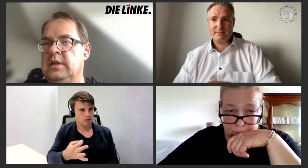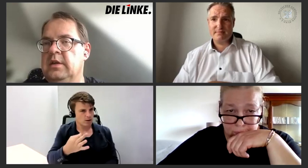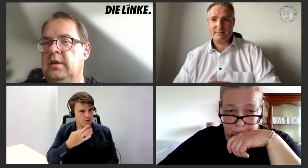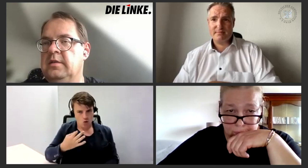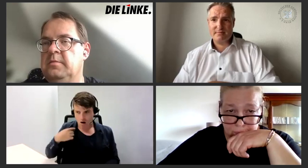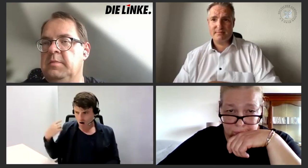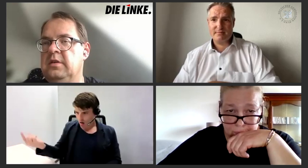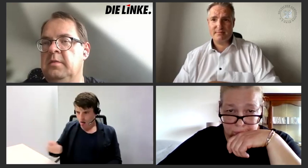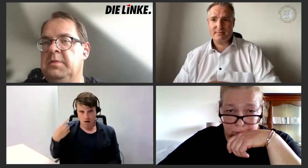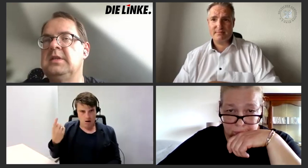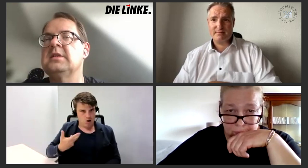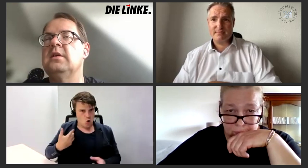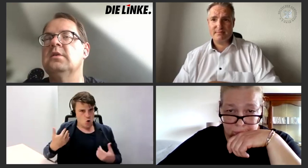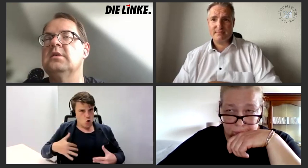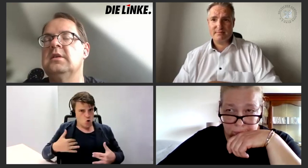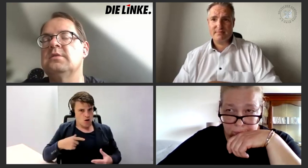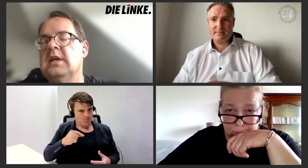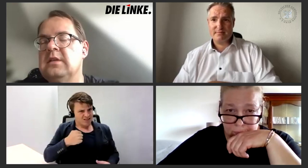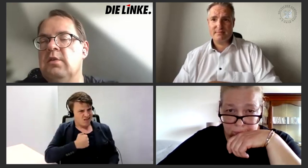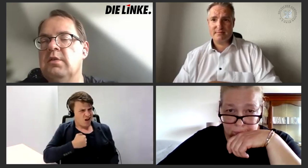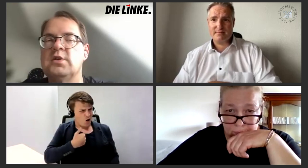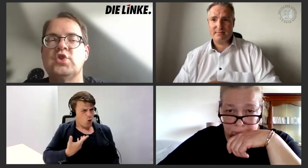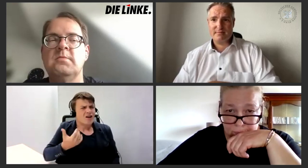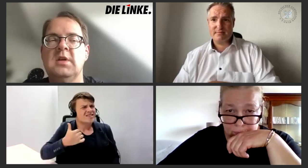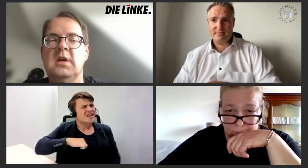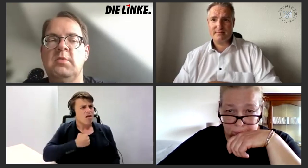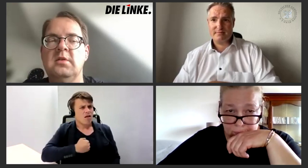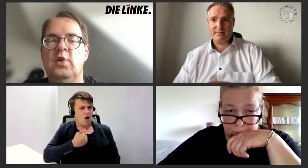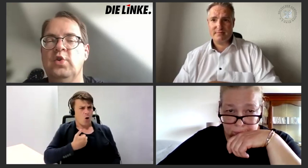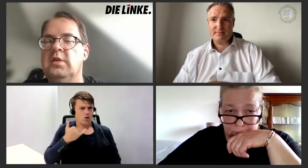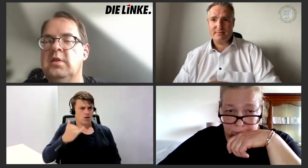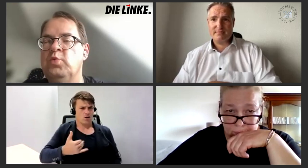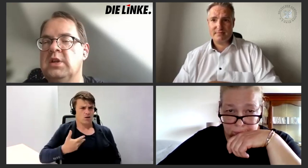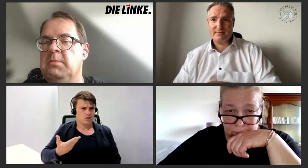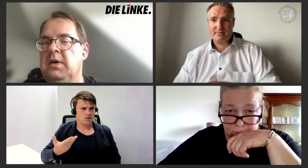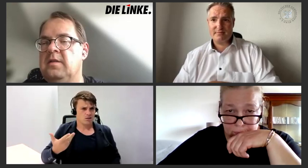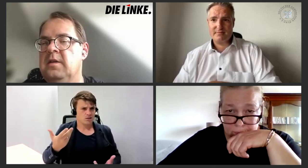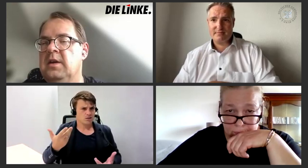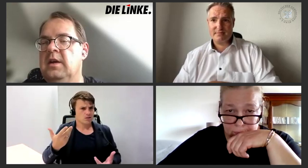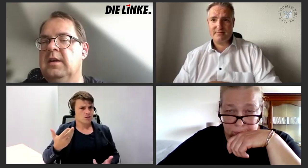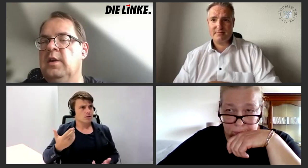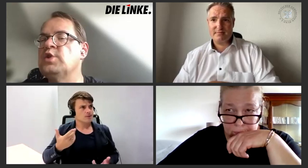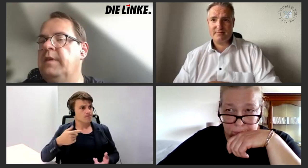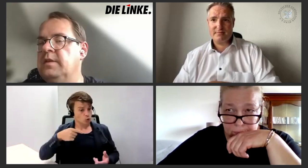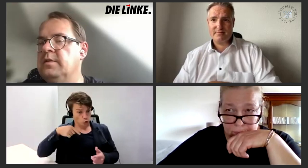zu sehen. Das hat mich ein bisschen traurig, also sehr traurig, gestimmt, aber auch den Mut gemacht